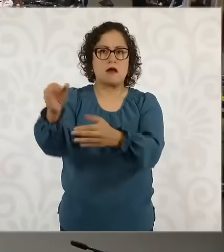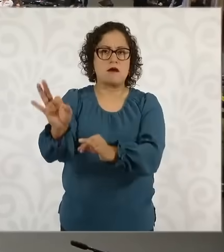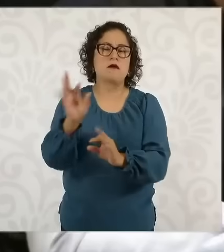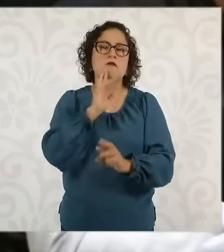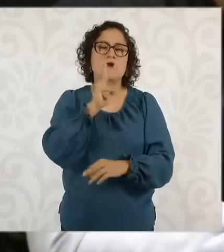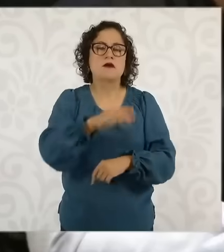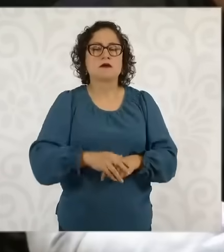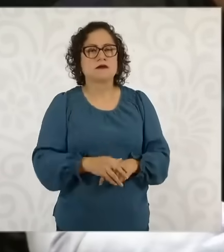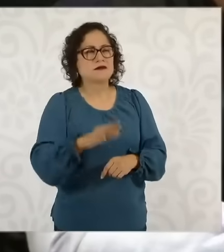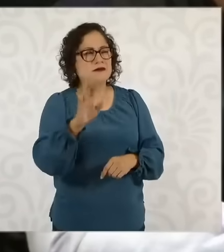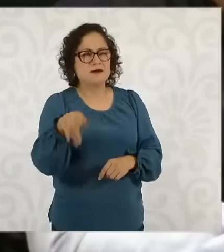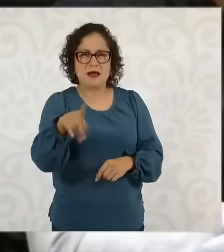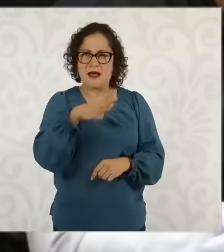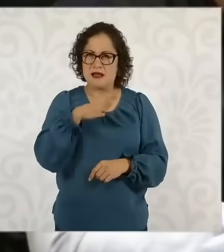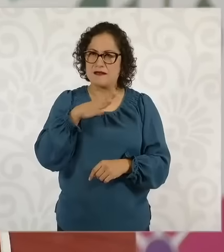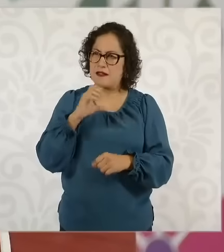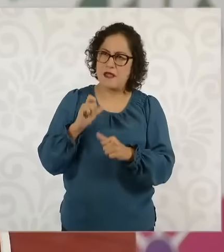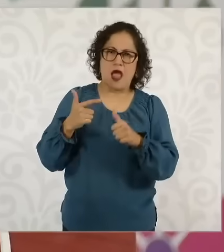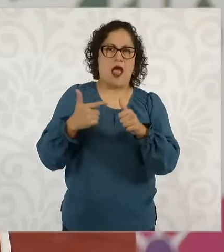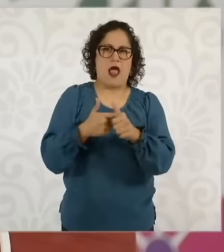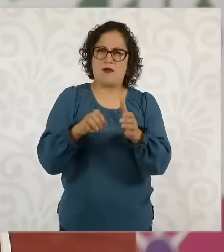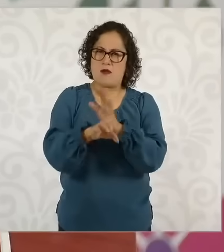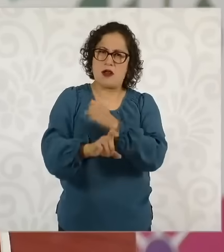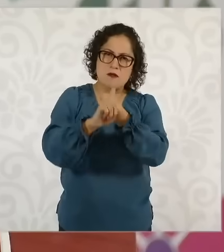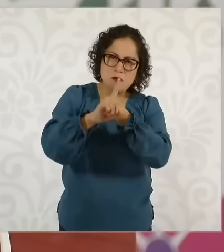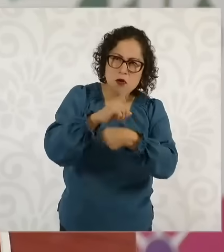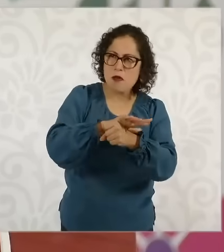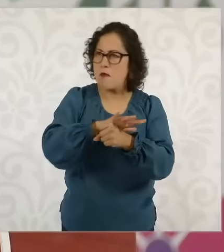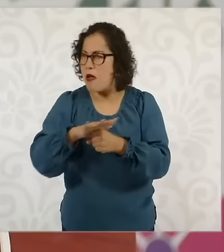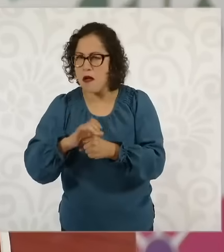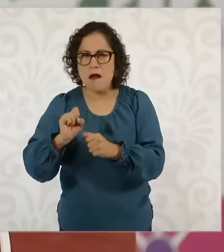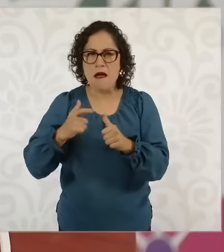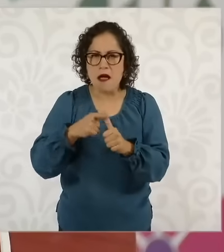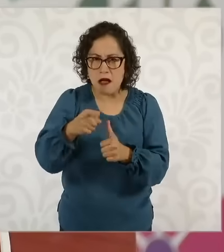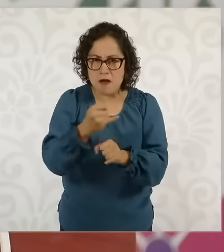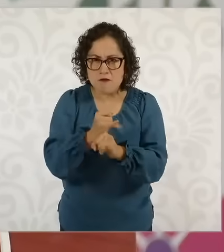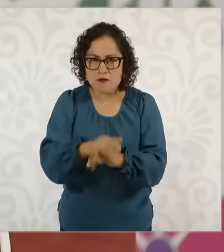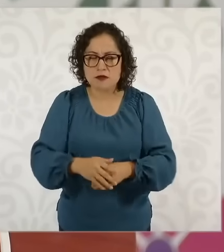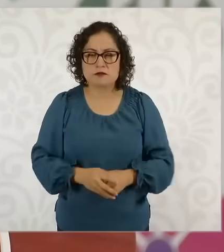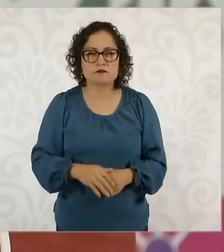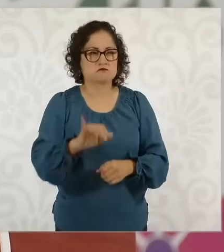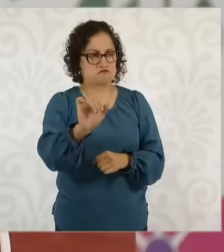descongestionado con Sí, con gusto le pedimos al secretario de transporte, a al secretario CT,